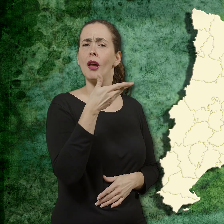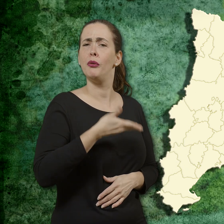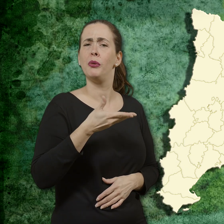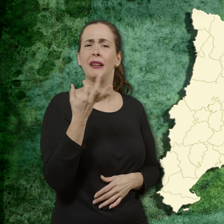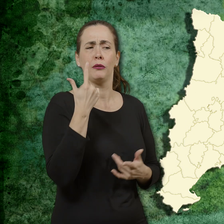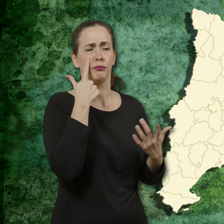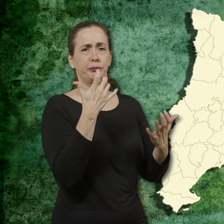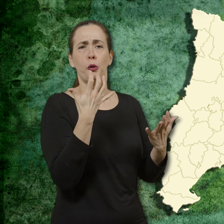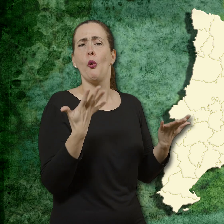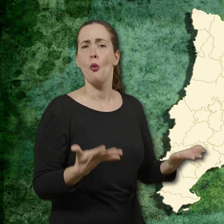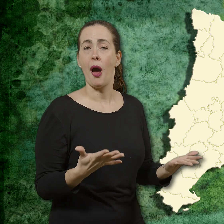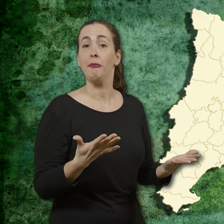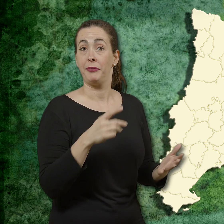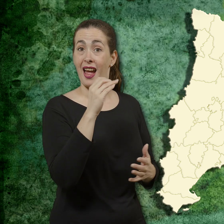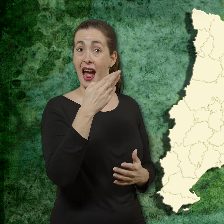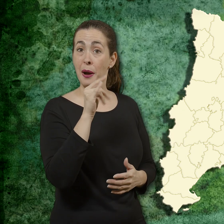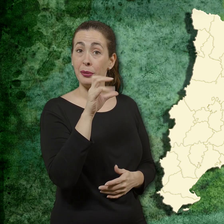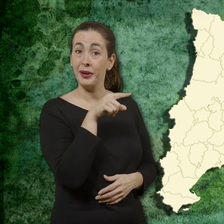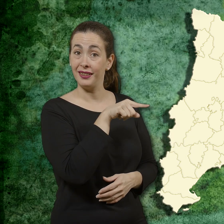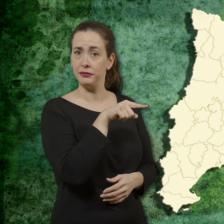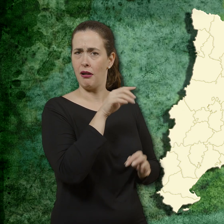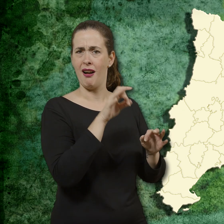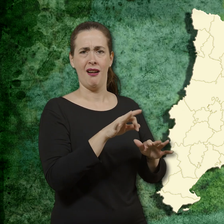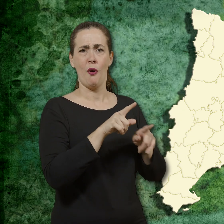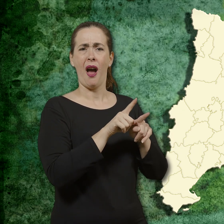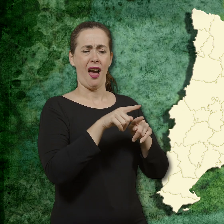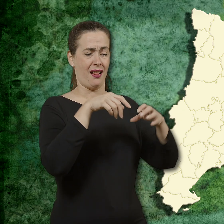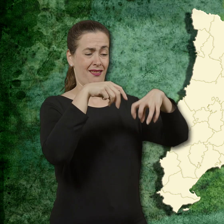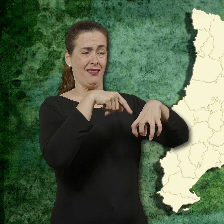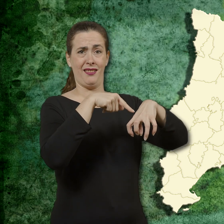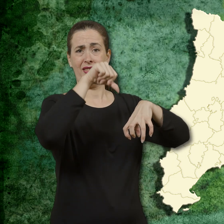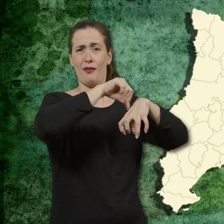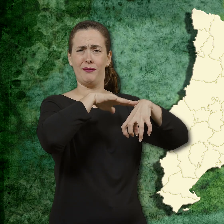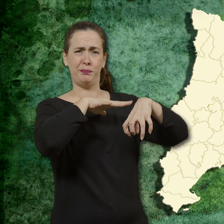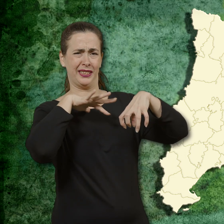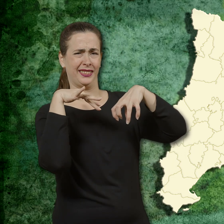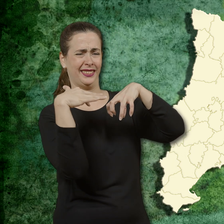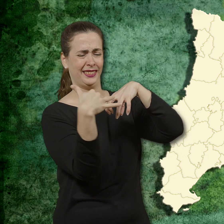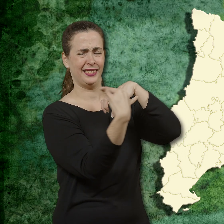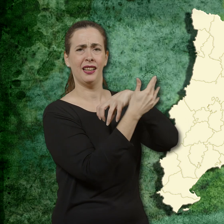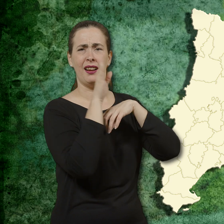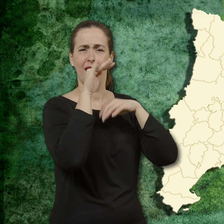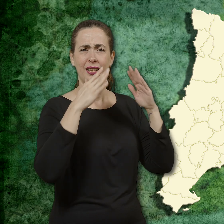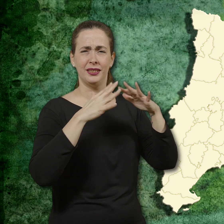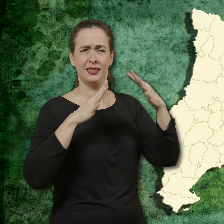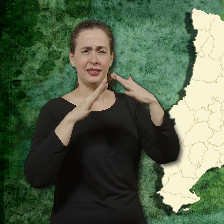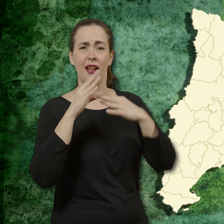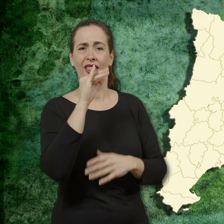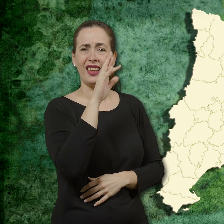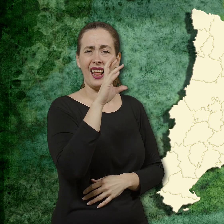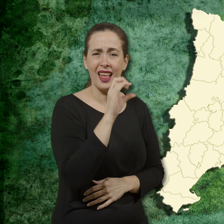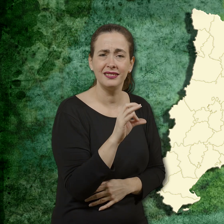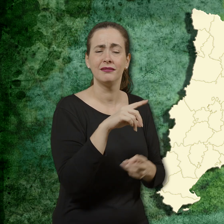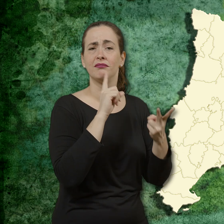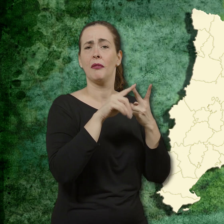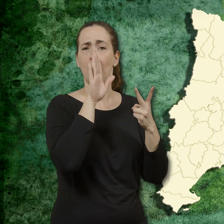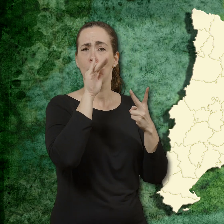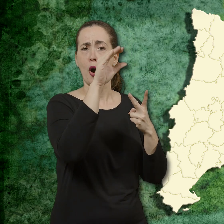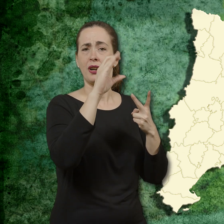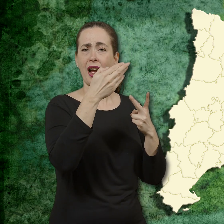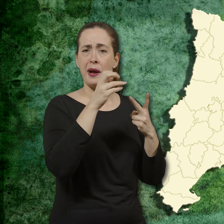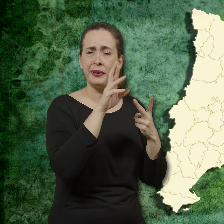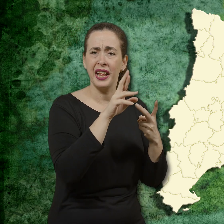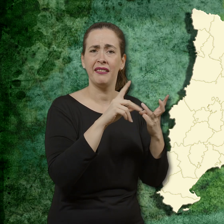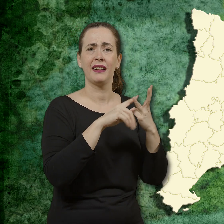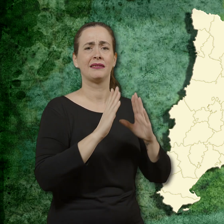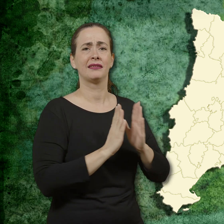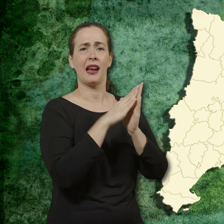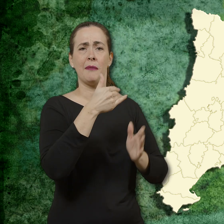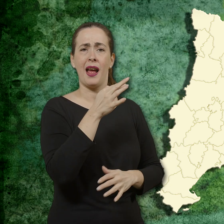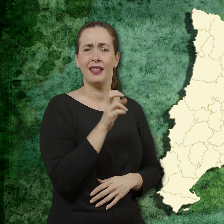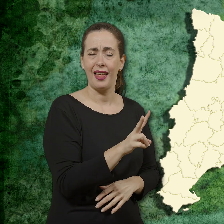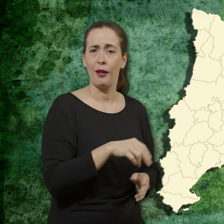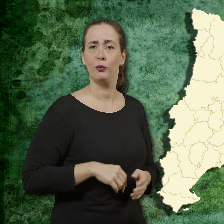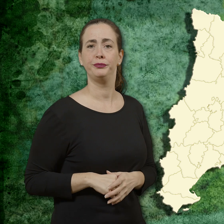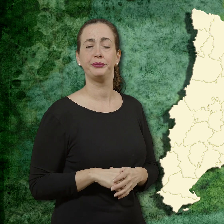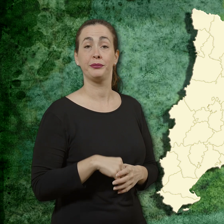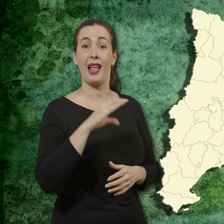Destacat: Entre els cims de Cirers, Montcabrer i Sant Mateu,